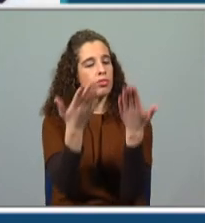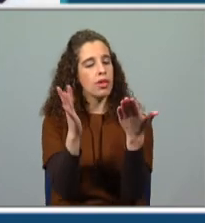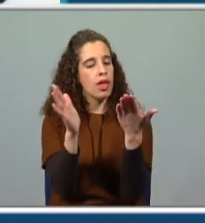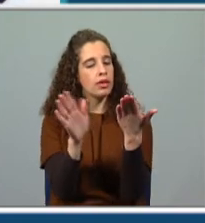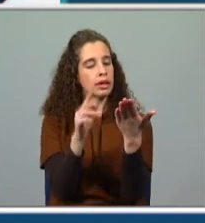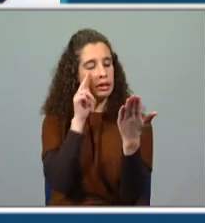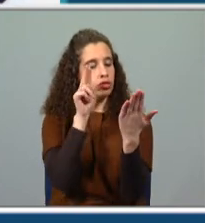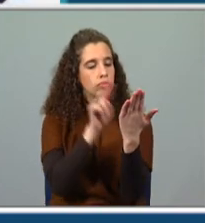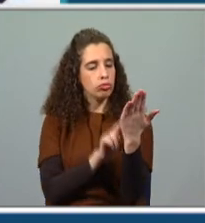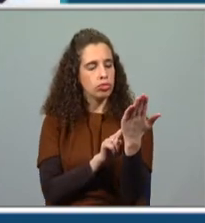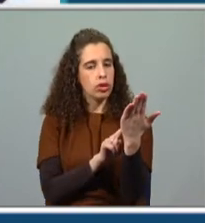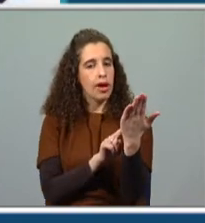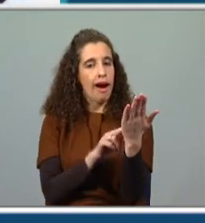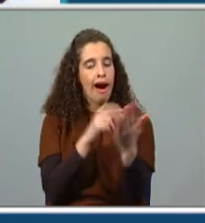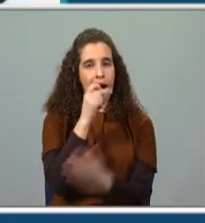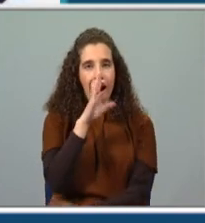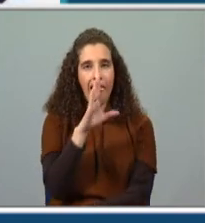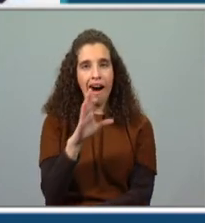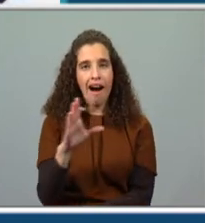história e diz 故事並說